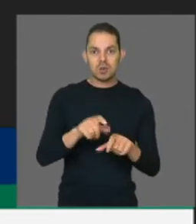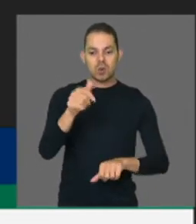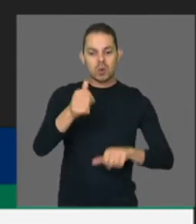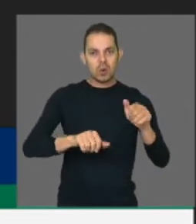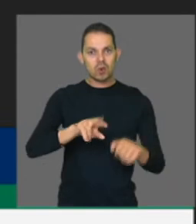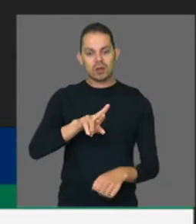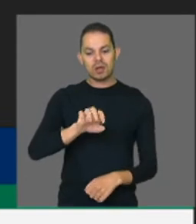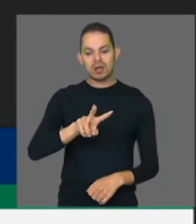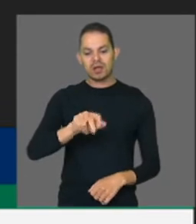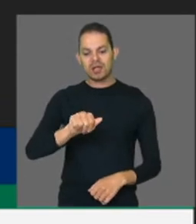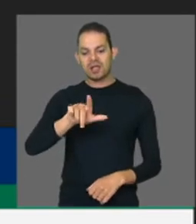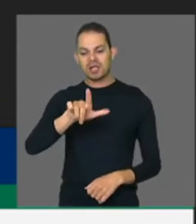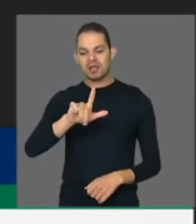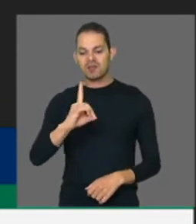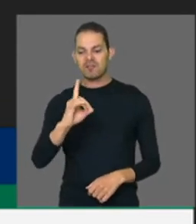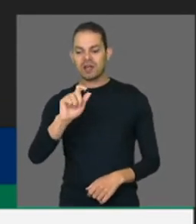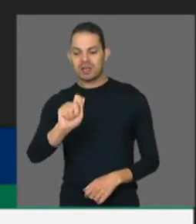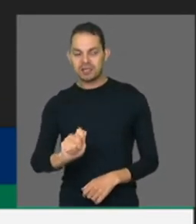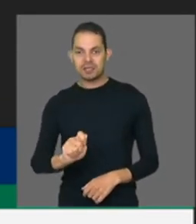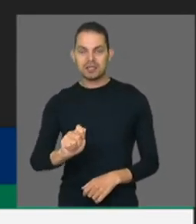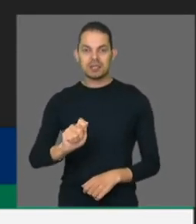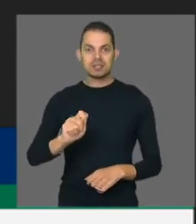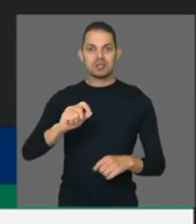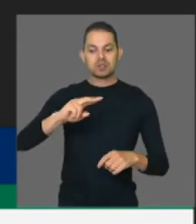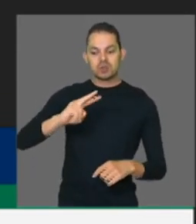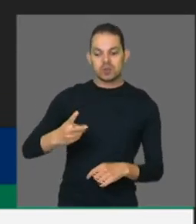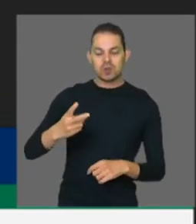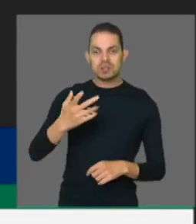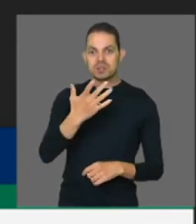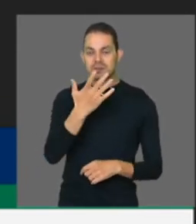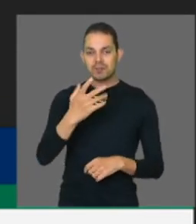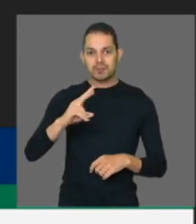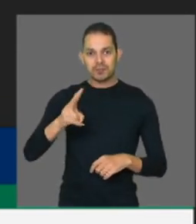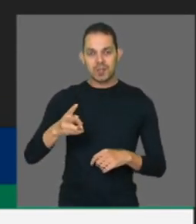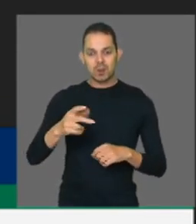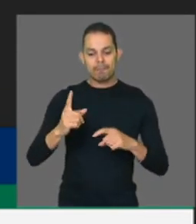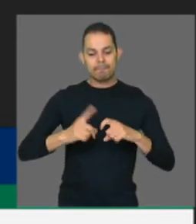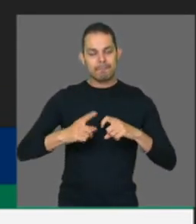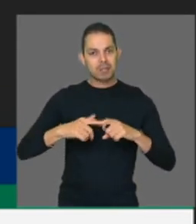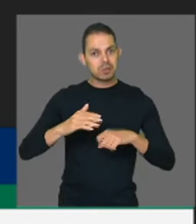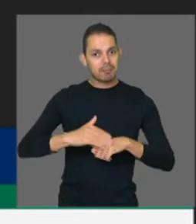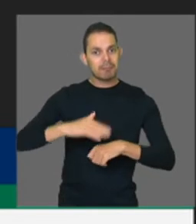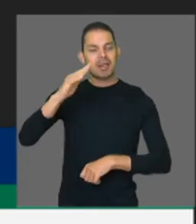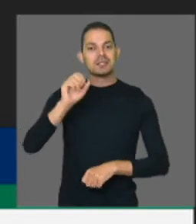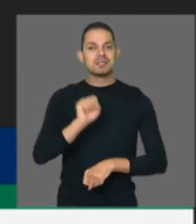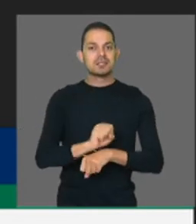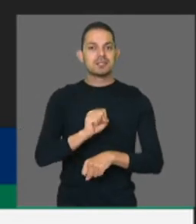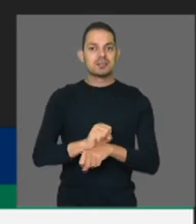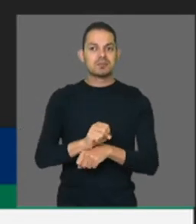REVALIDA QUE DESDE 2017 NÃO É REALIZADO. MAIS DE DOIS MIL BRASILEIROS PASSARAM NO REVALIDA COM O 20 E AGUARDAM A SEGUNDA ETAPA DA PROVA QUE NEM